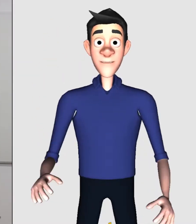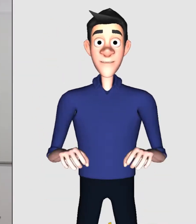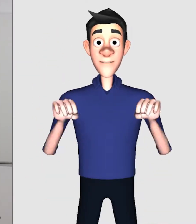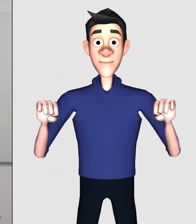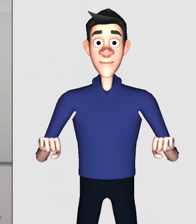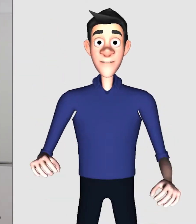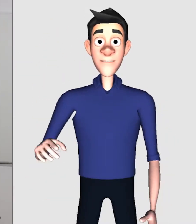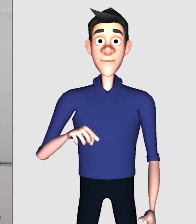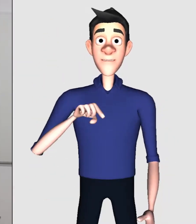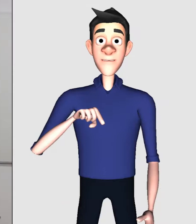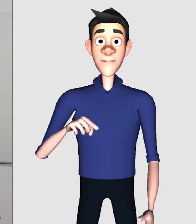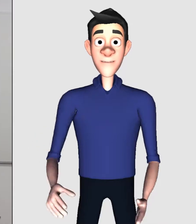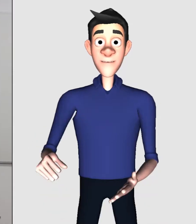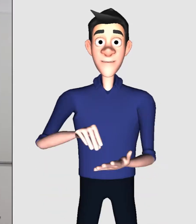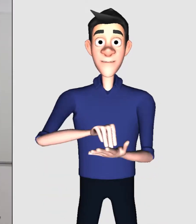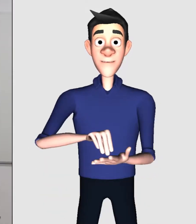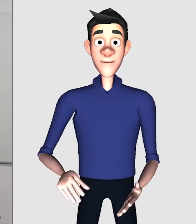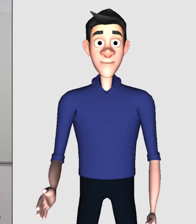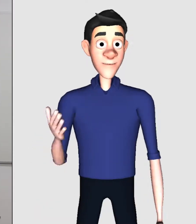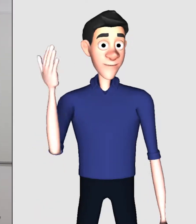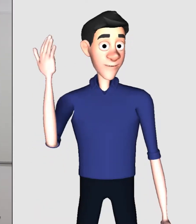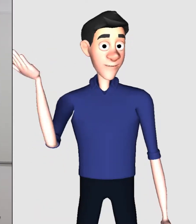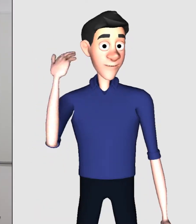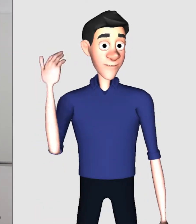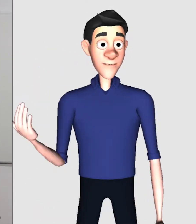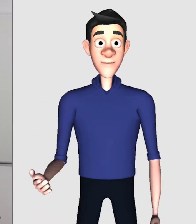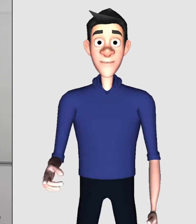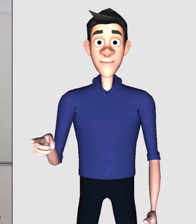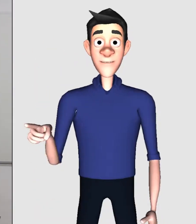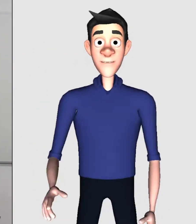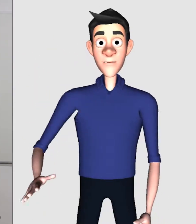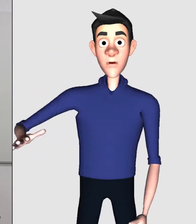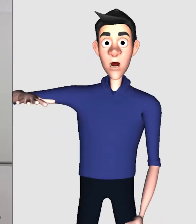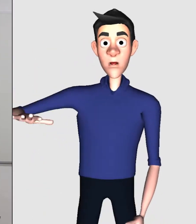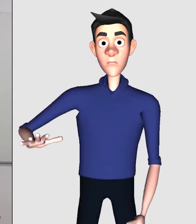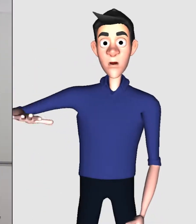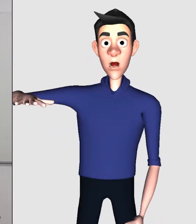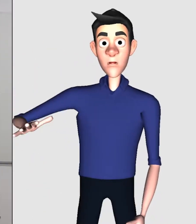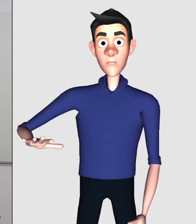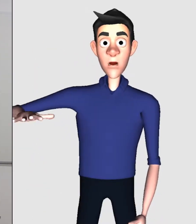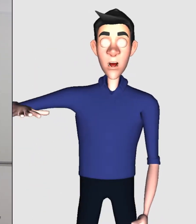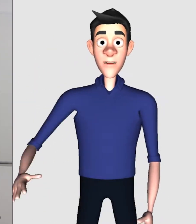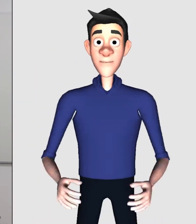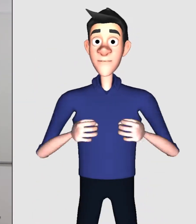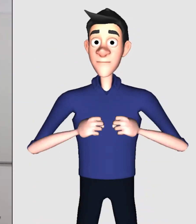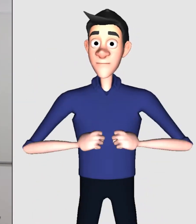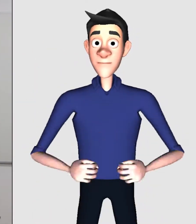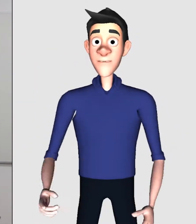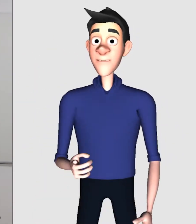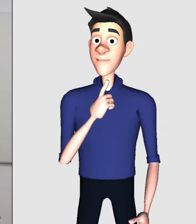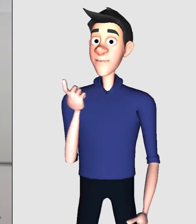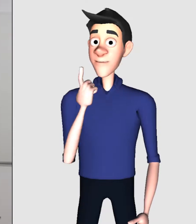Mas como colocamos uma massa em cima dele, ele vai cair um pouco e ficar comprimido E essa deformação vamos considerar como uma posição inicial